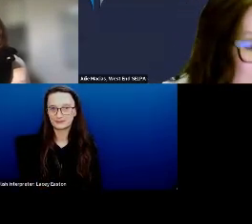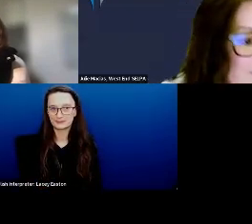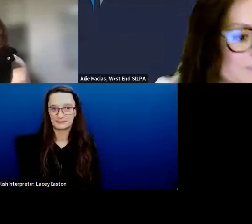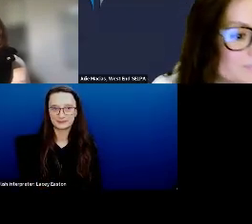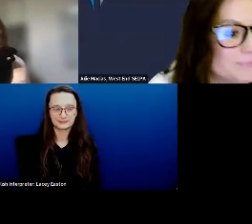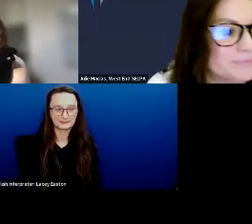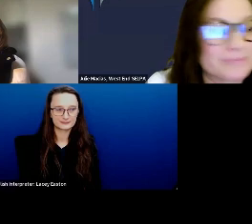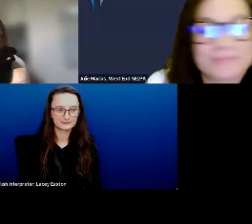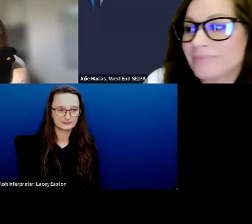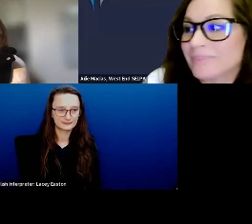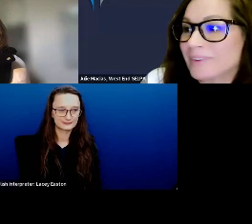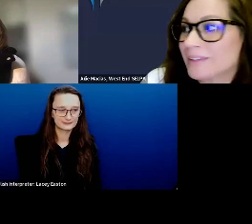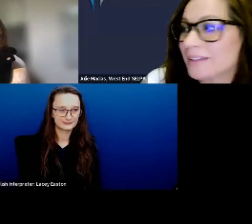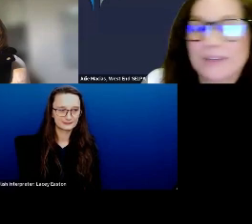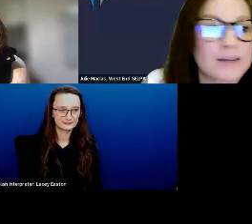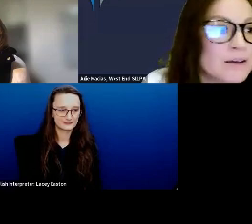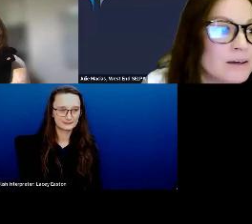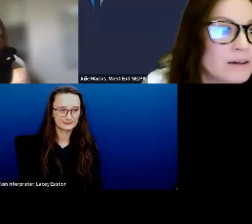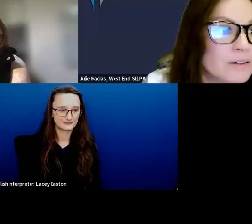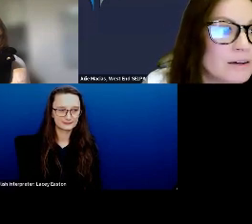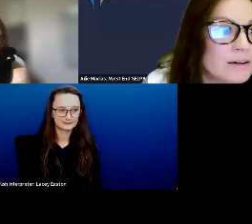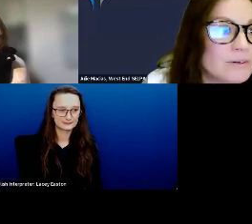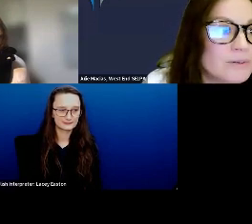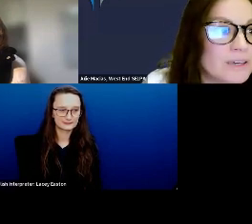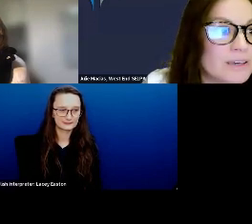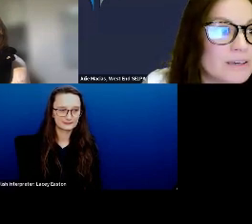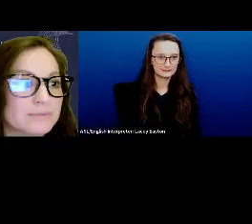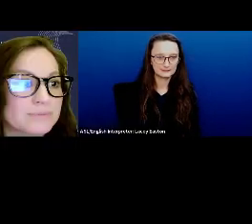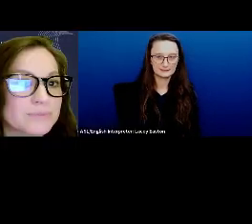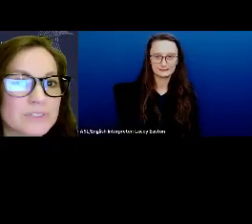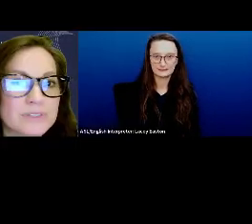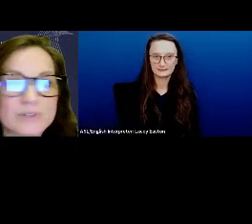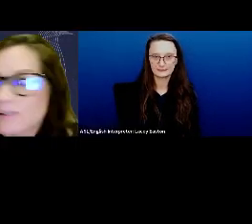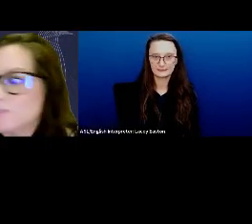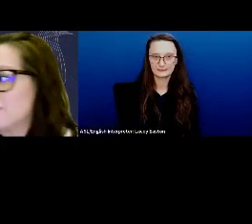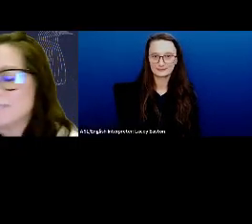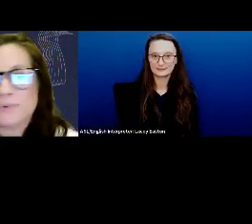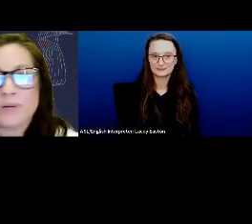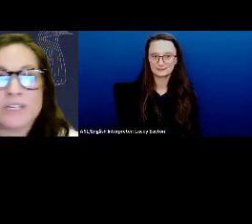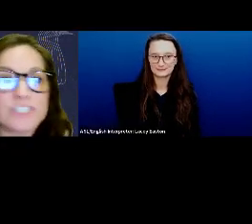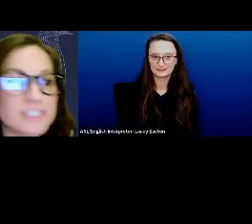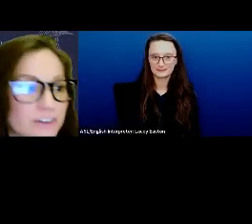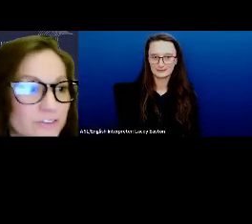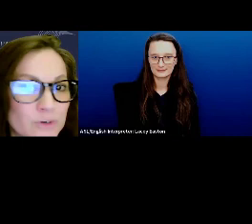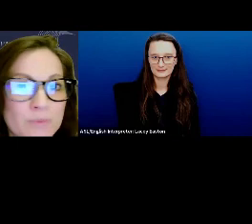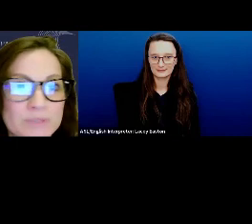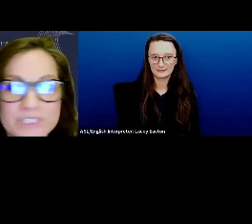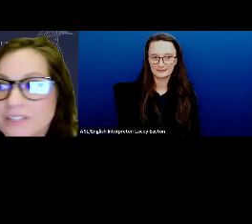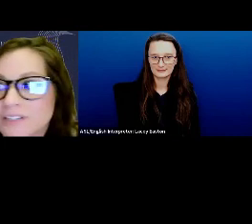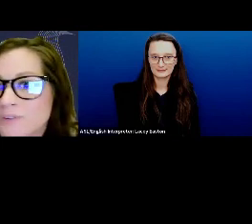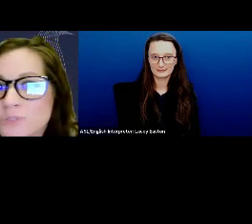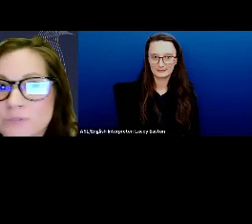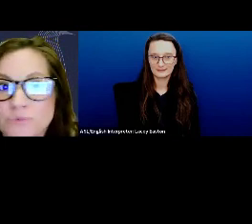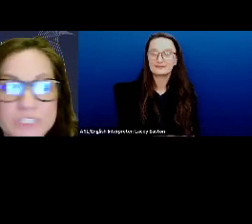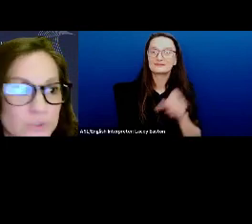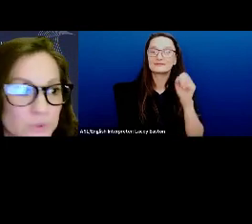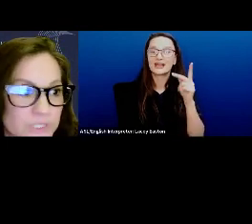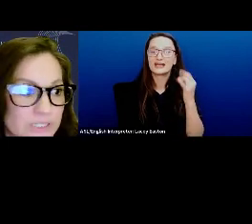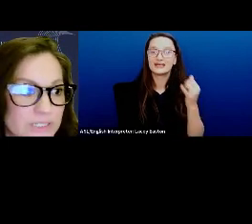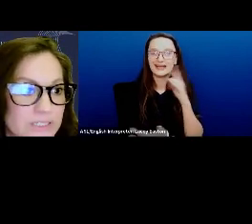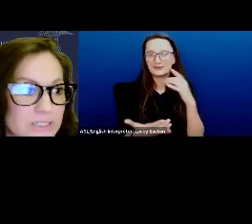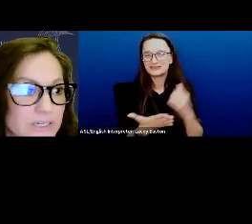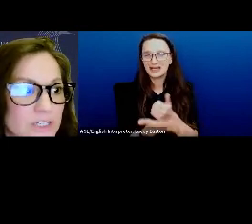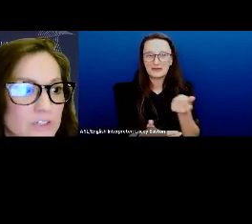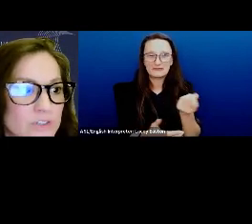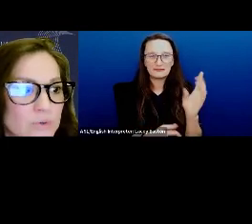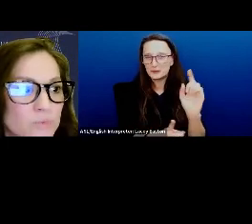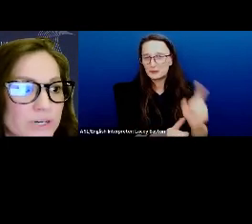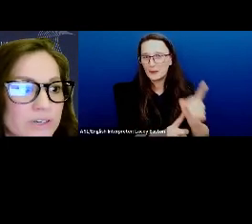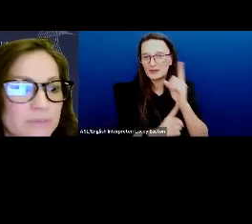Elena. Bueno, por último, nos tomaremos unos minutos para brindarles algunos recursos. ¿Dónde